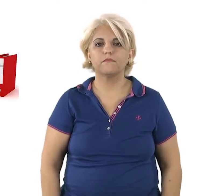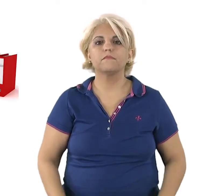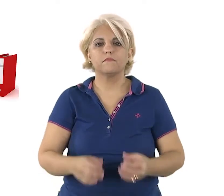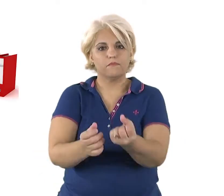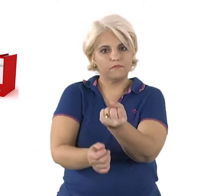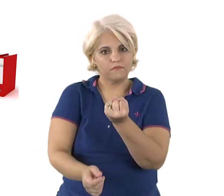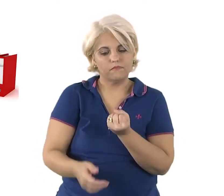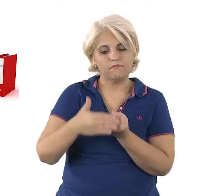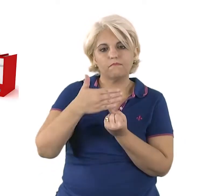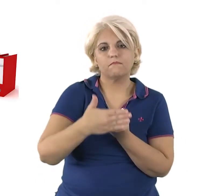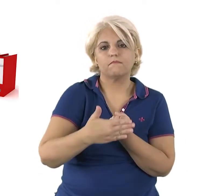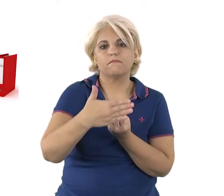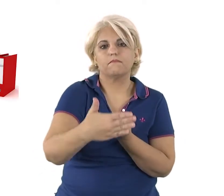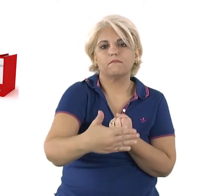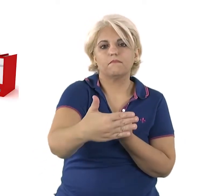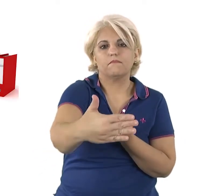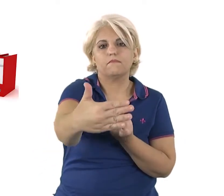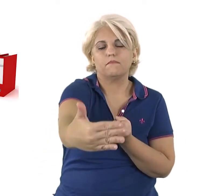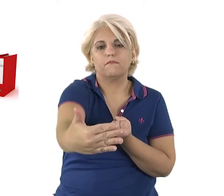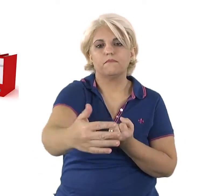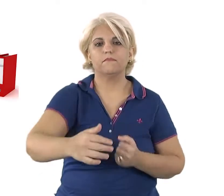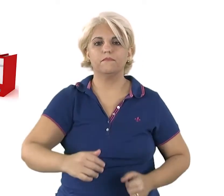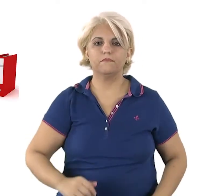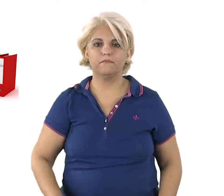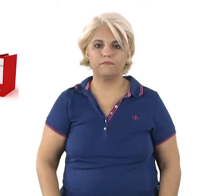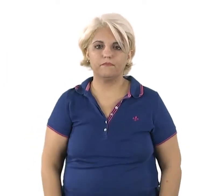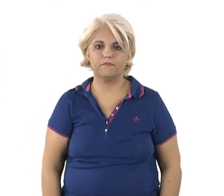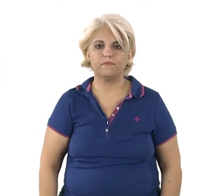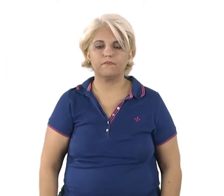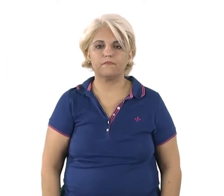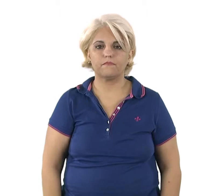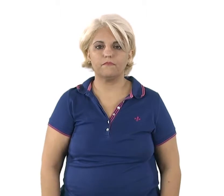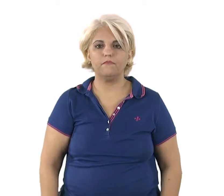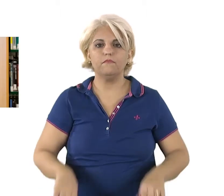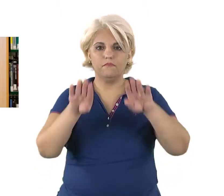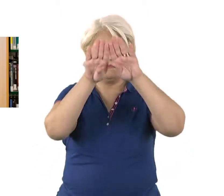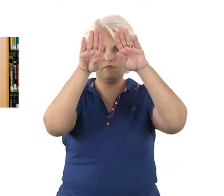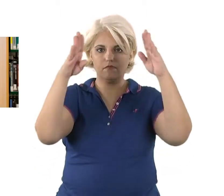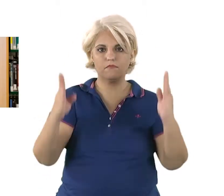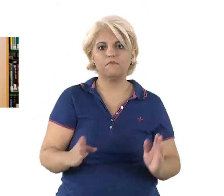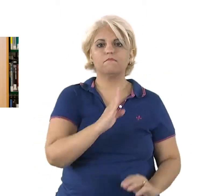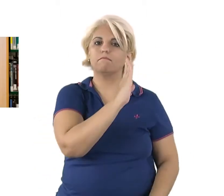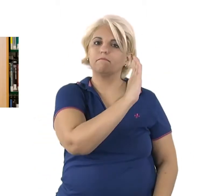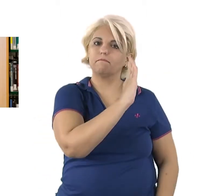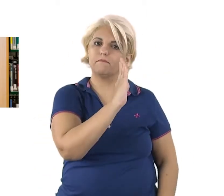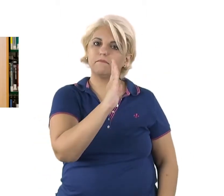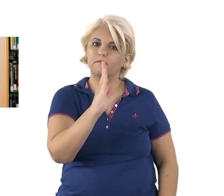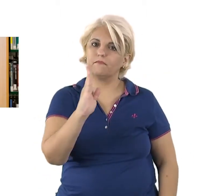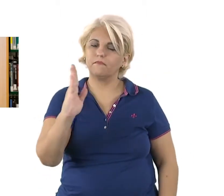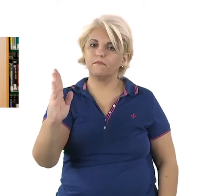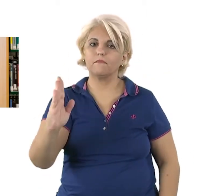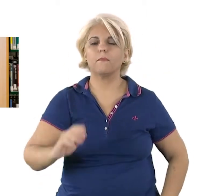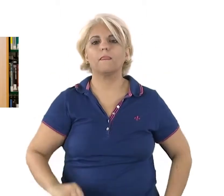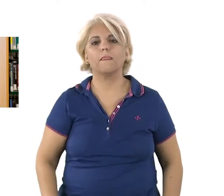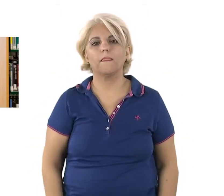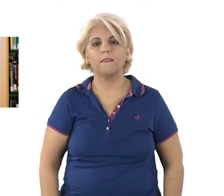Arquivo Estante